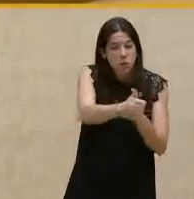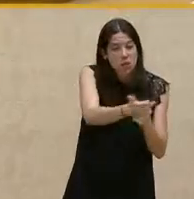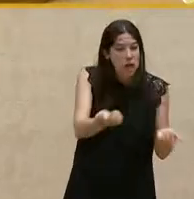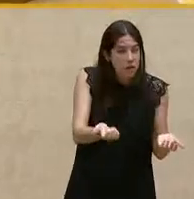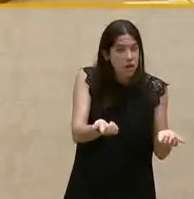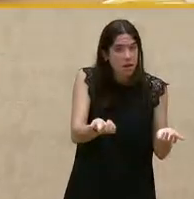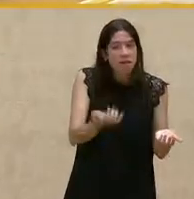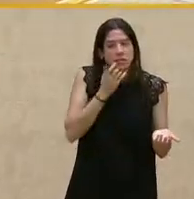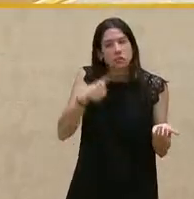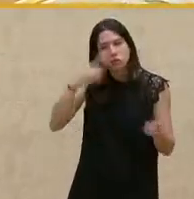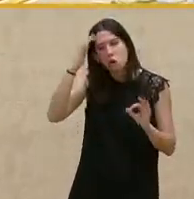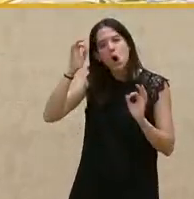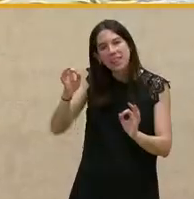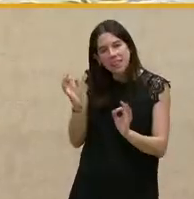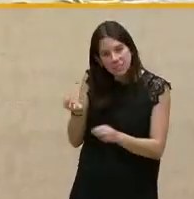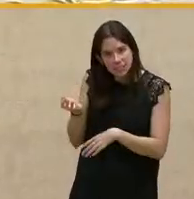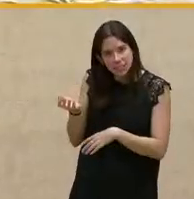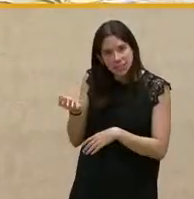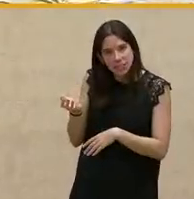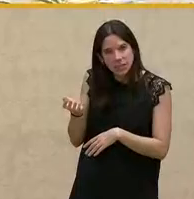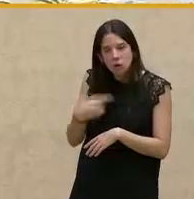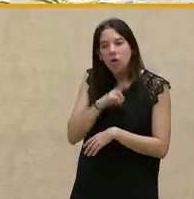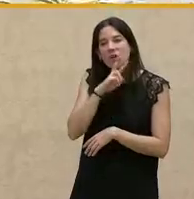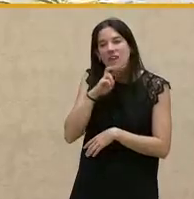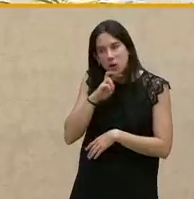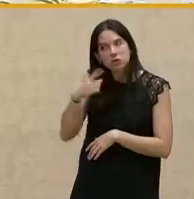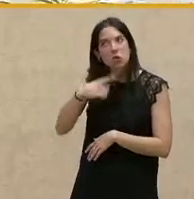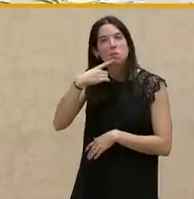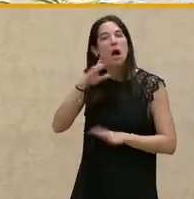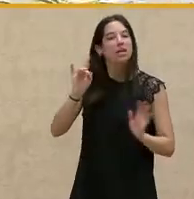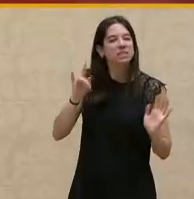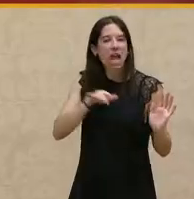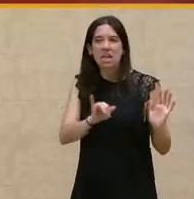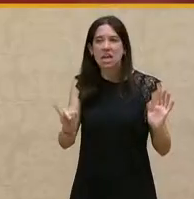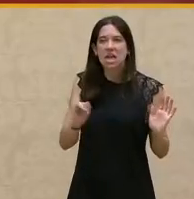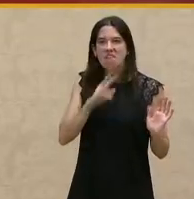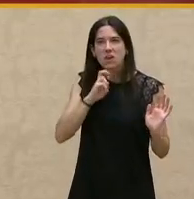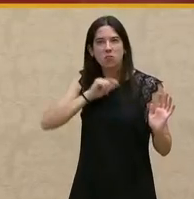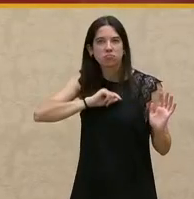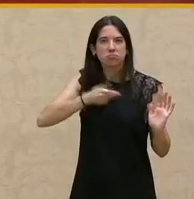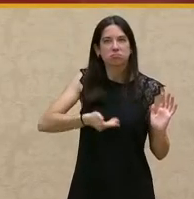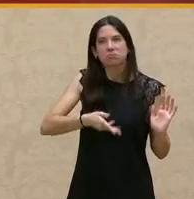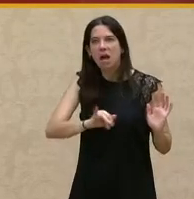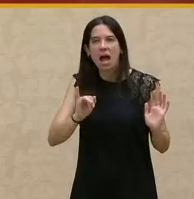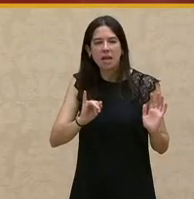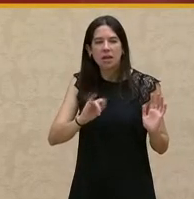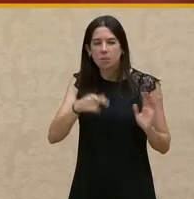si somos coherentes con los valores que decimos defender, porque a veces hay que ser coherente con